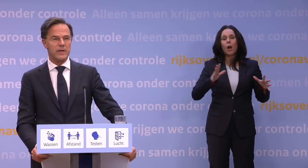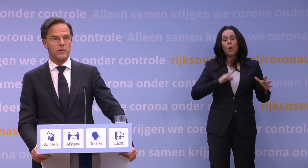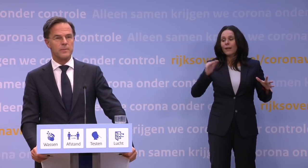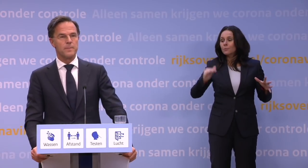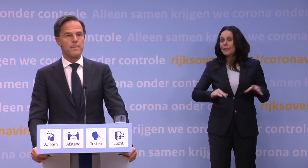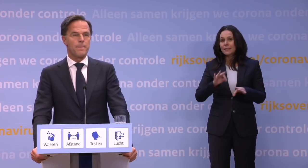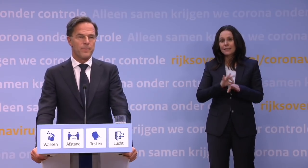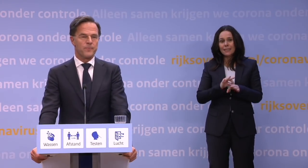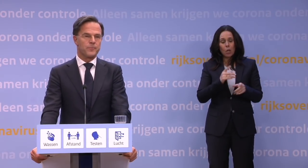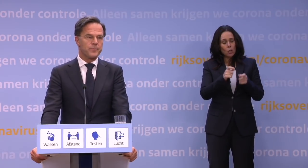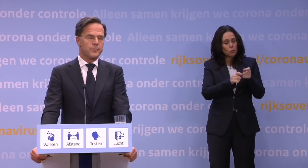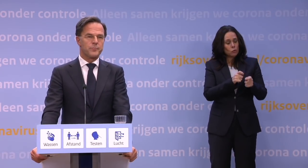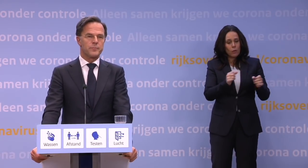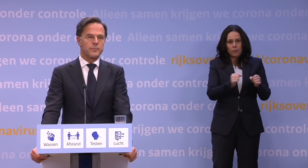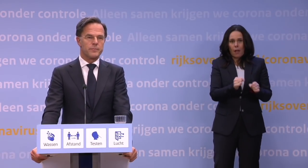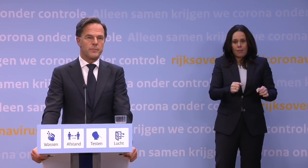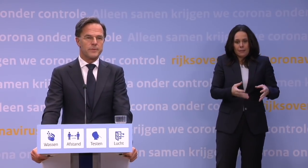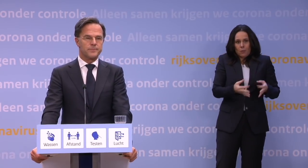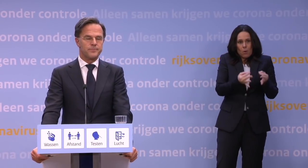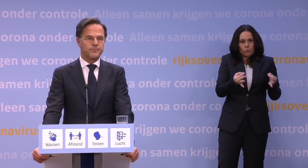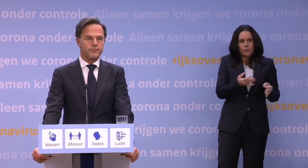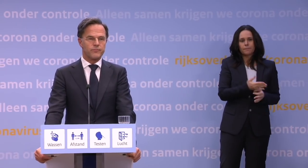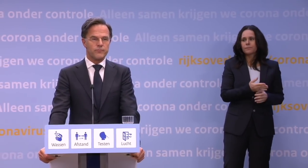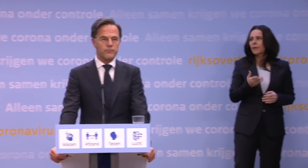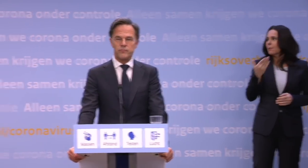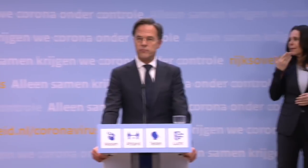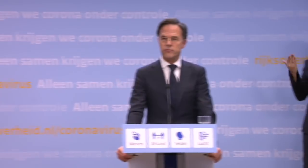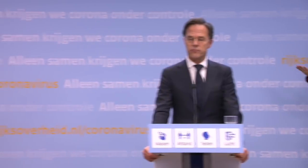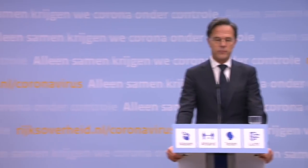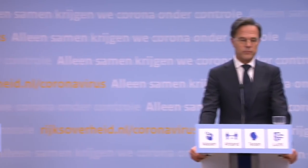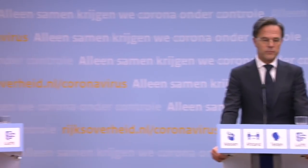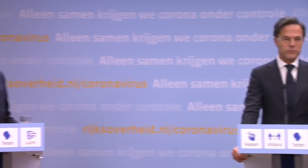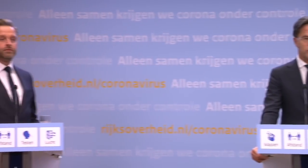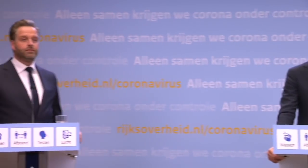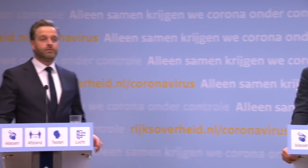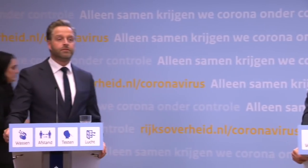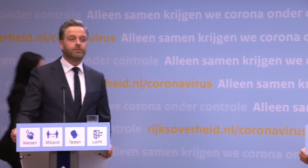die we niet aankunnen. -Meneer De Jonge, bij die boostercampagne, waarom verstuurt u geen open uitnodiging, zoals in Engeland?